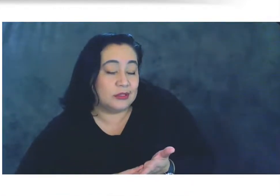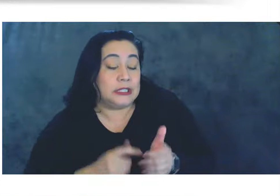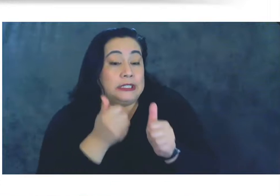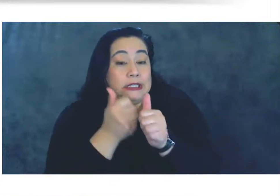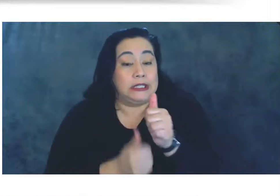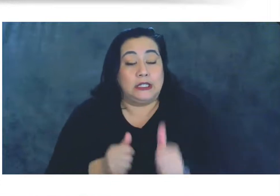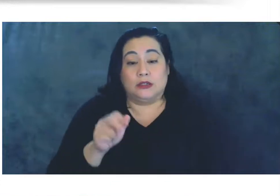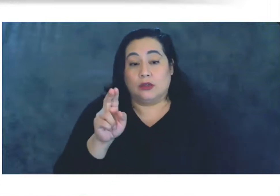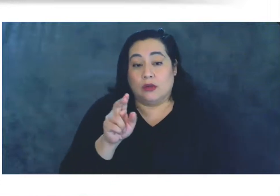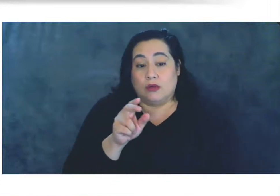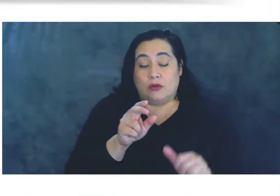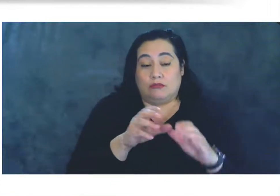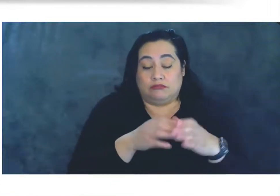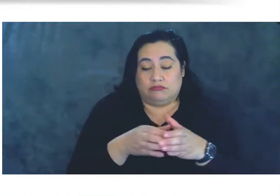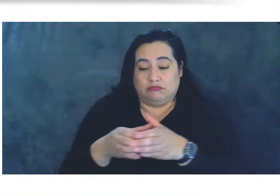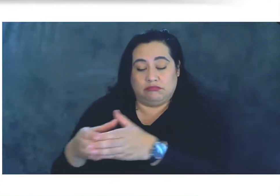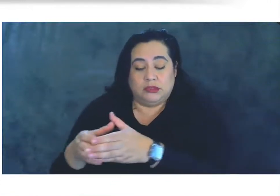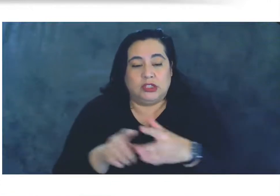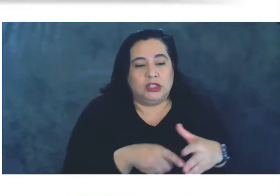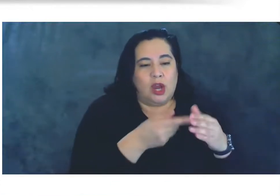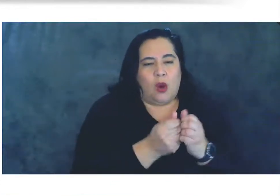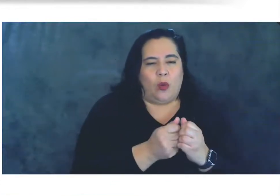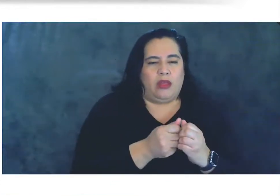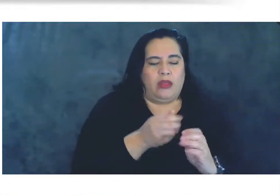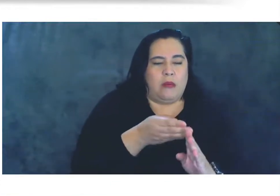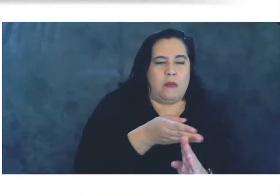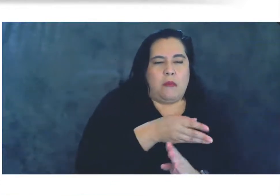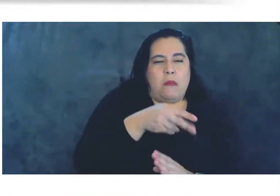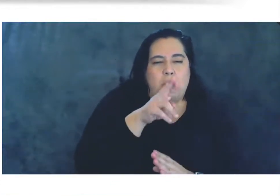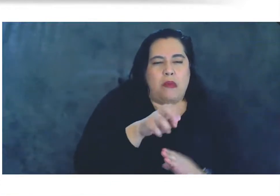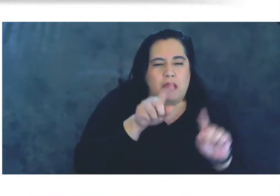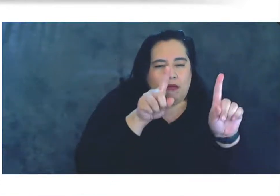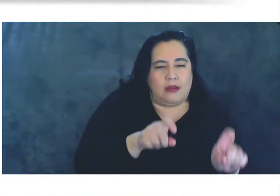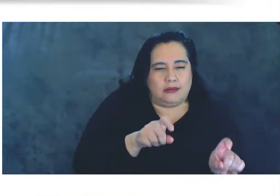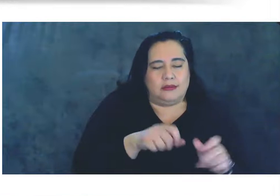Cada unidad comienza con una evaluación previa, pre assessment.